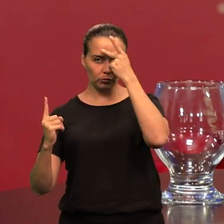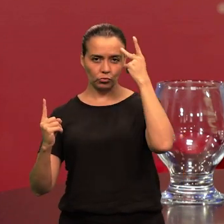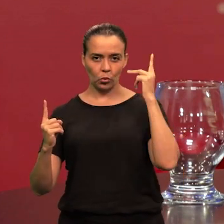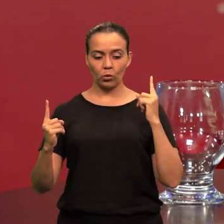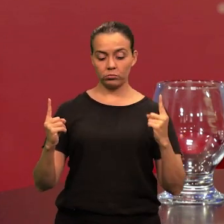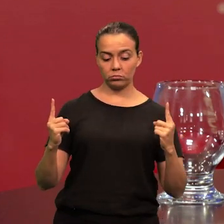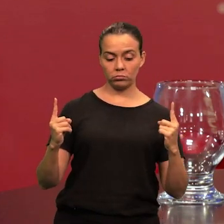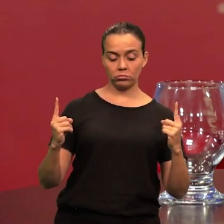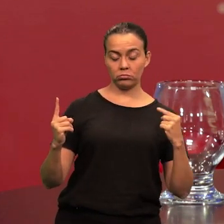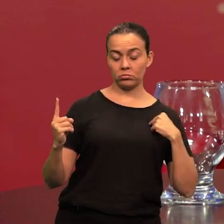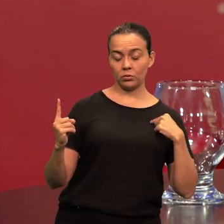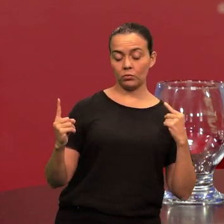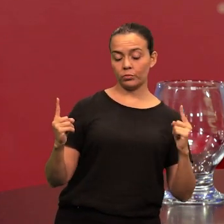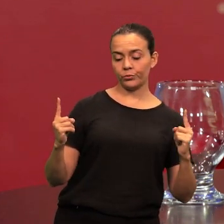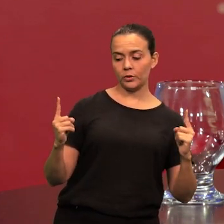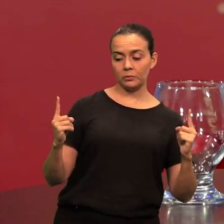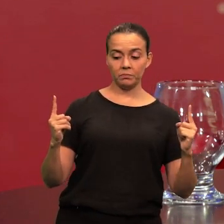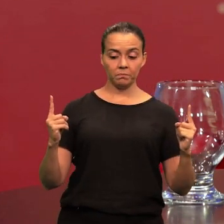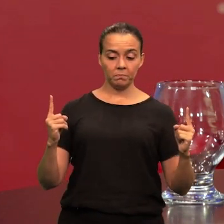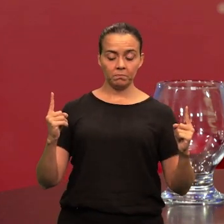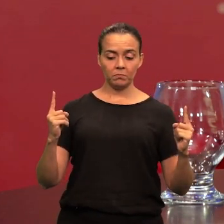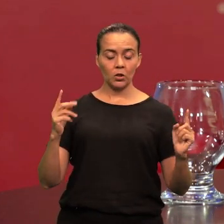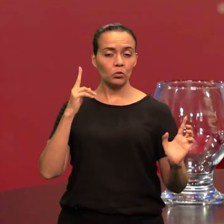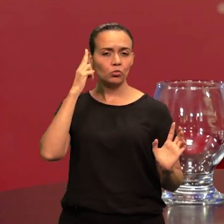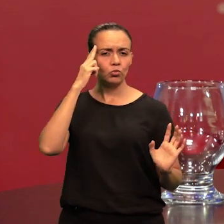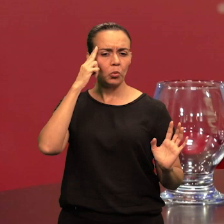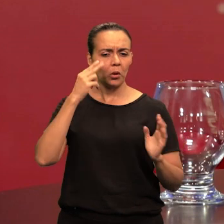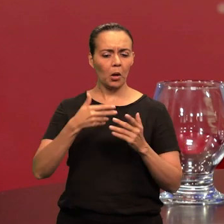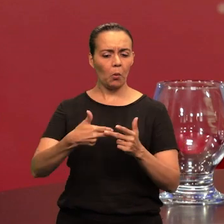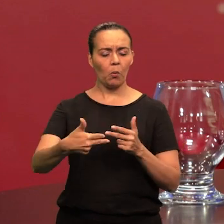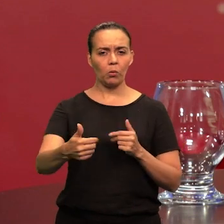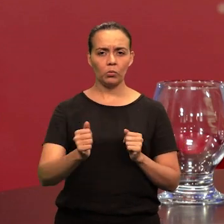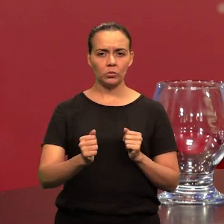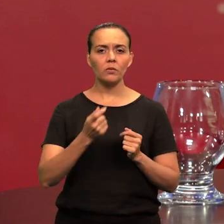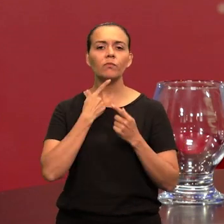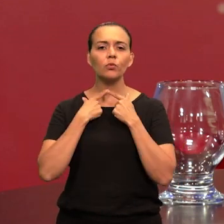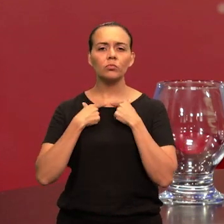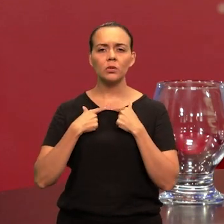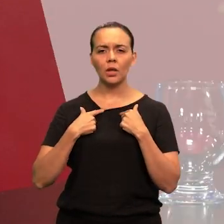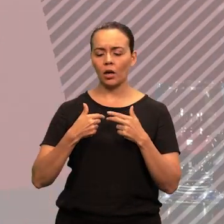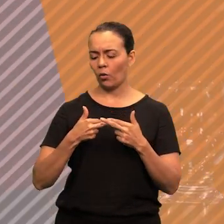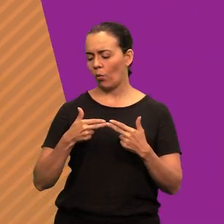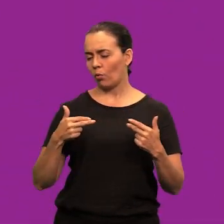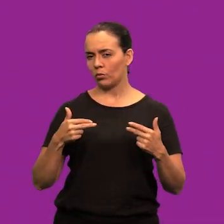ser, sonhar, desejar, para que haja harmonia entre vocês dois, é aqui que você consegue chegar.